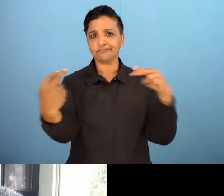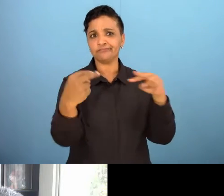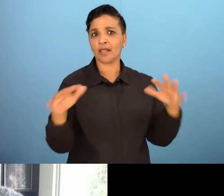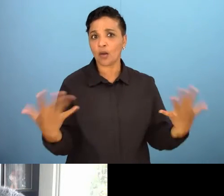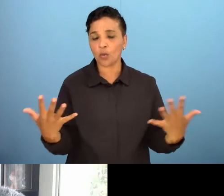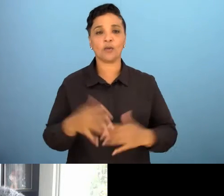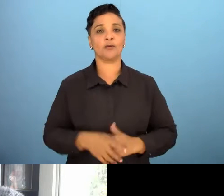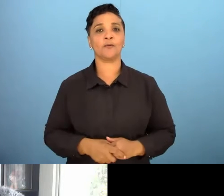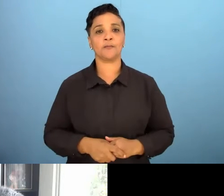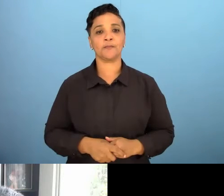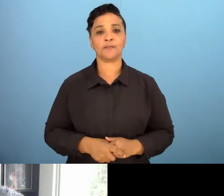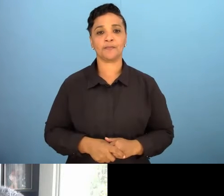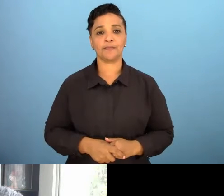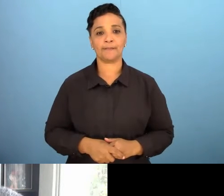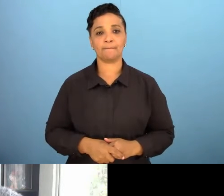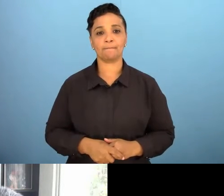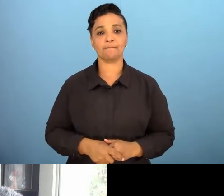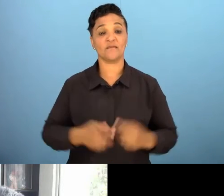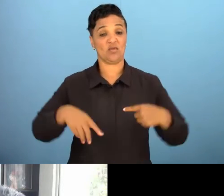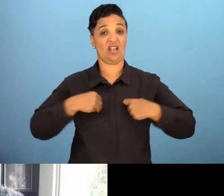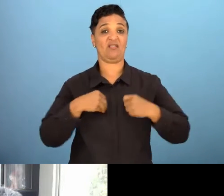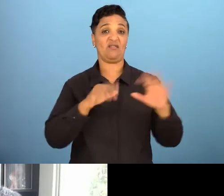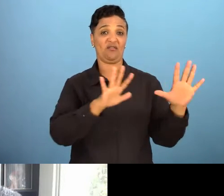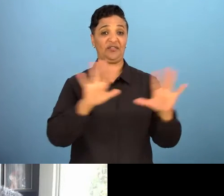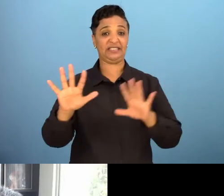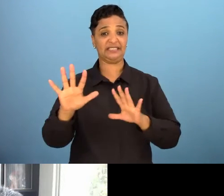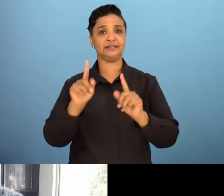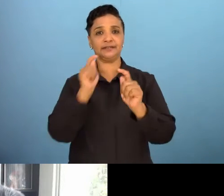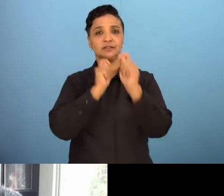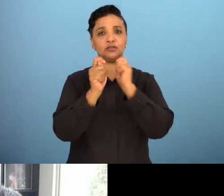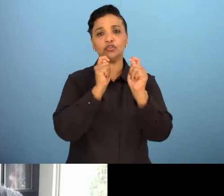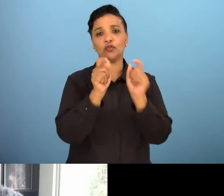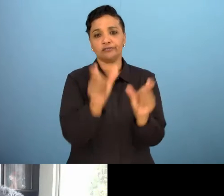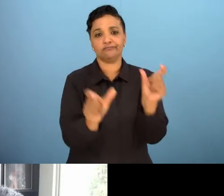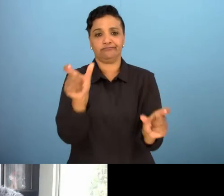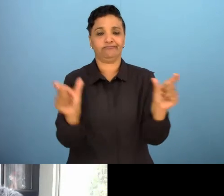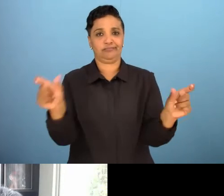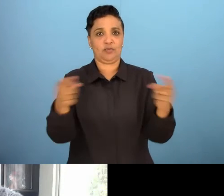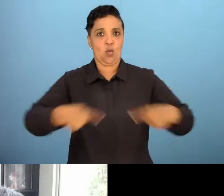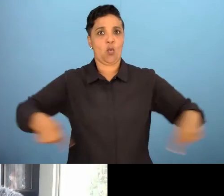Durante este estudio hablamos con 15 entrevistados diferentes y todos sintieron con la impresión